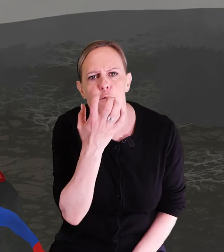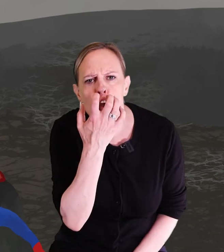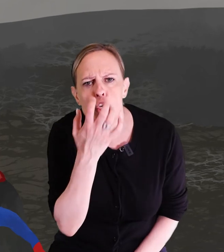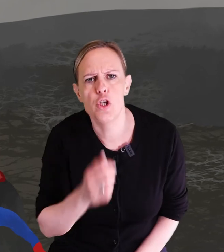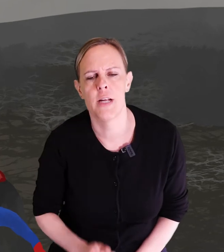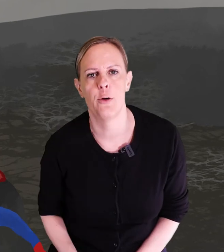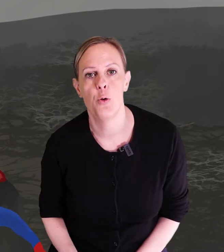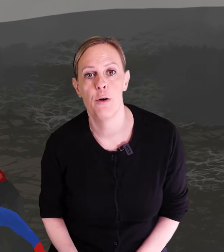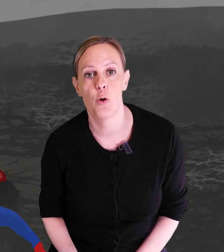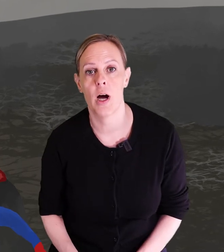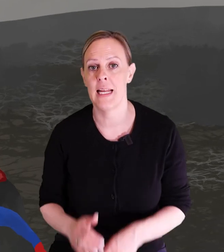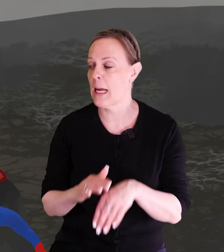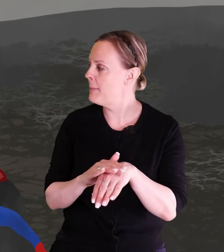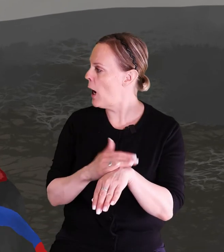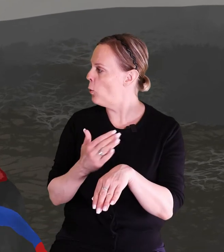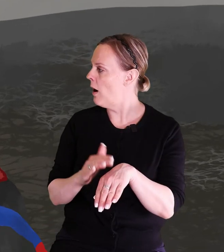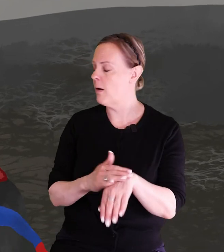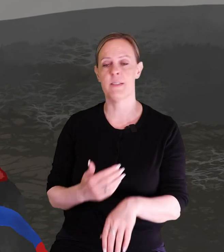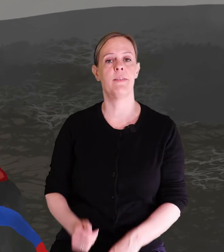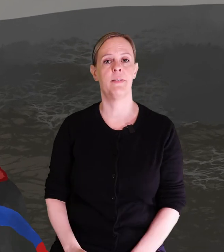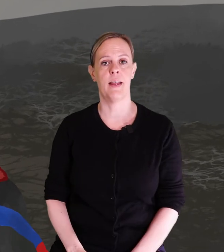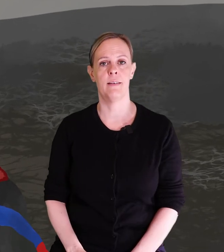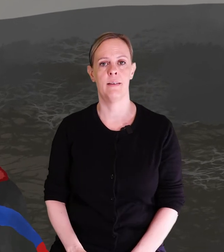fryser du frågar lilla Mjau av Svante